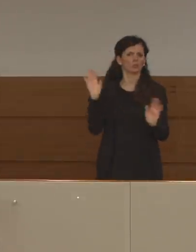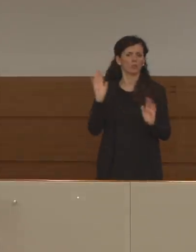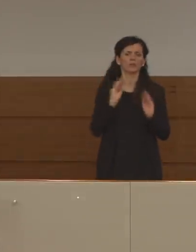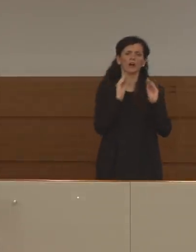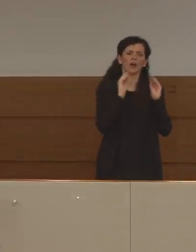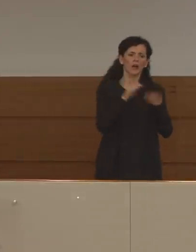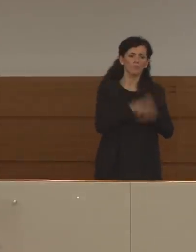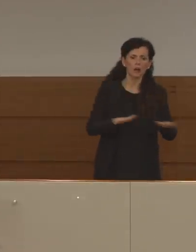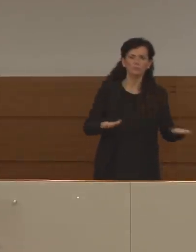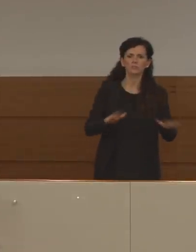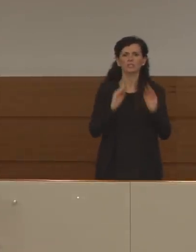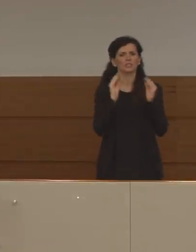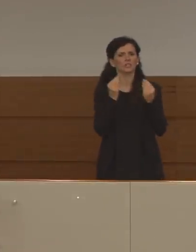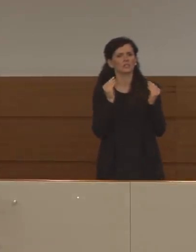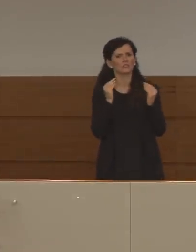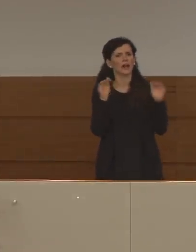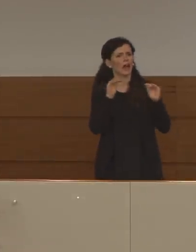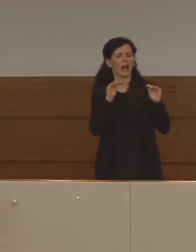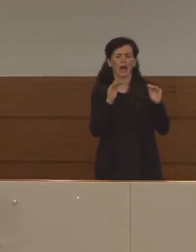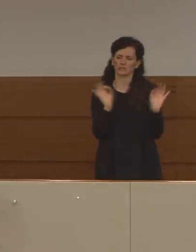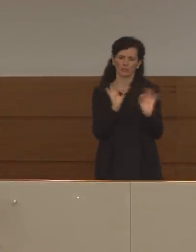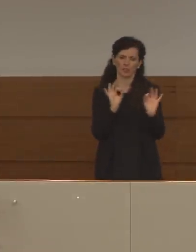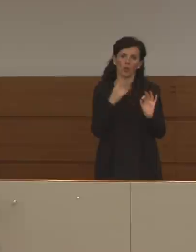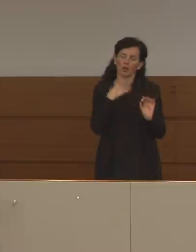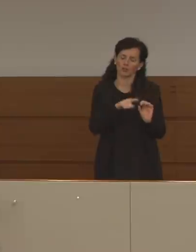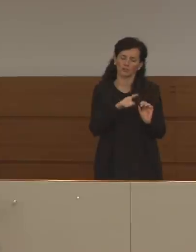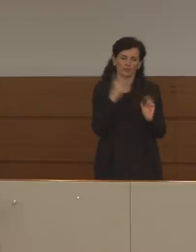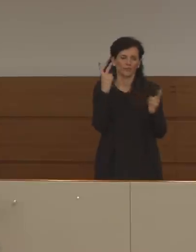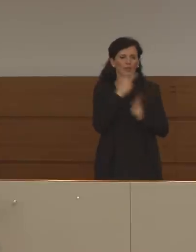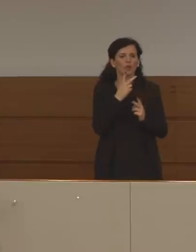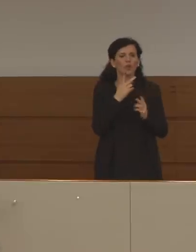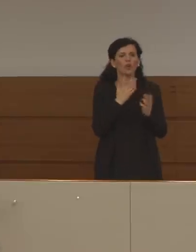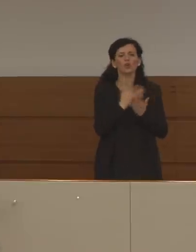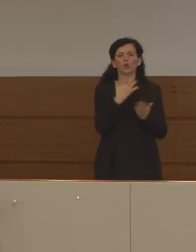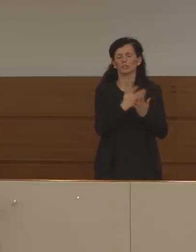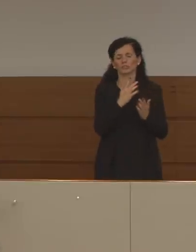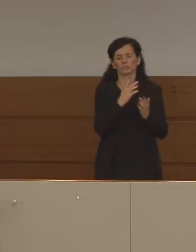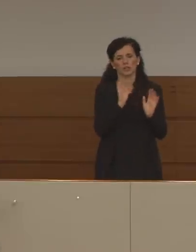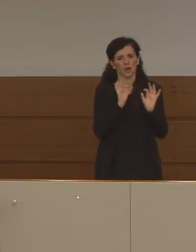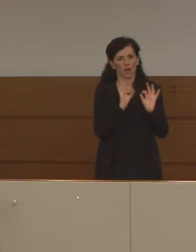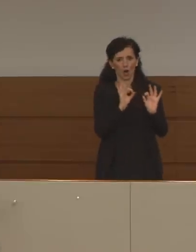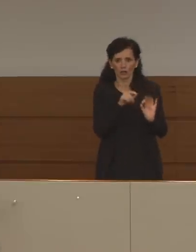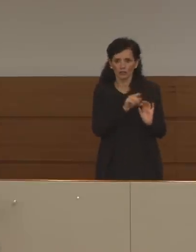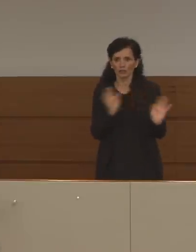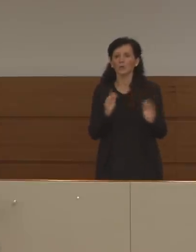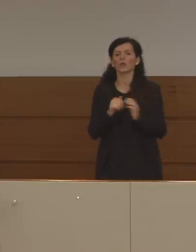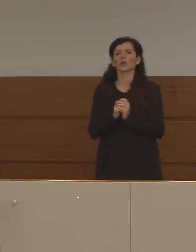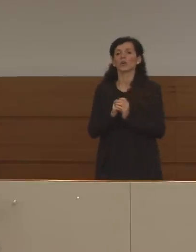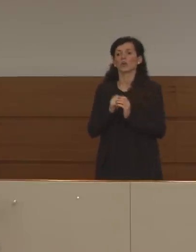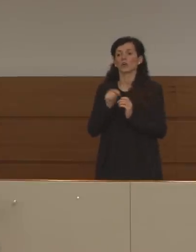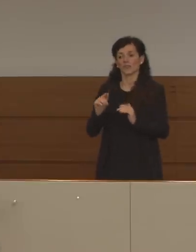bambini, che è un'ottima notizia e non è una questione di quanti sono